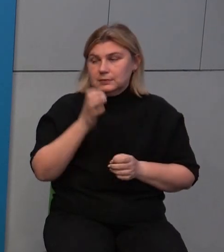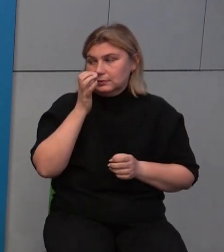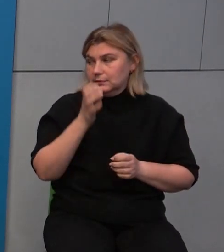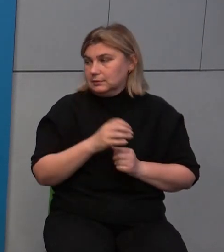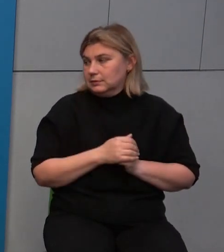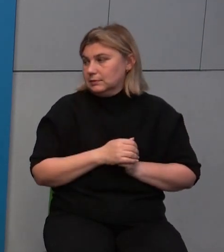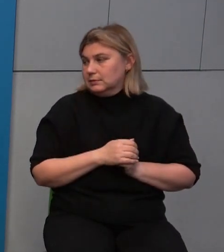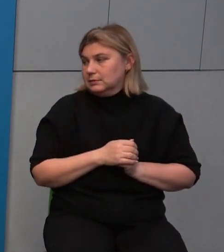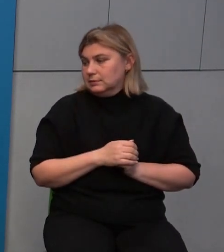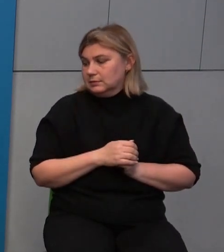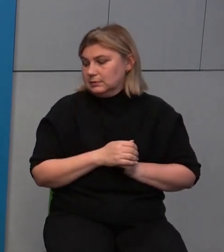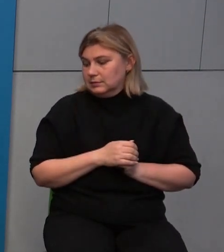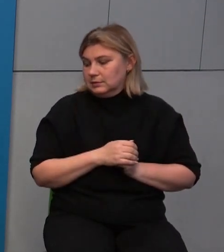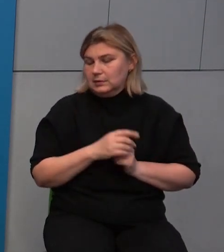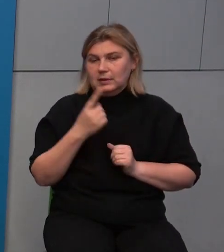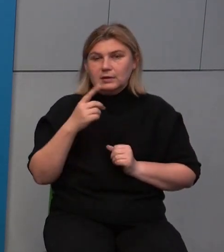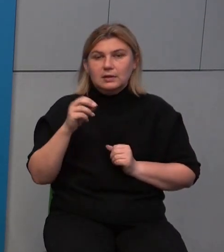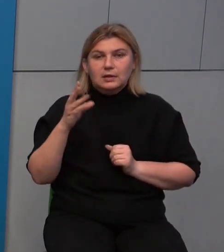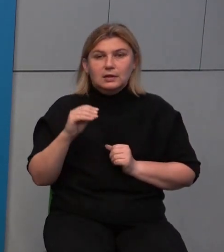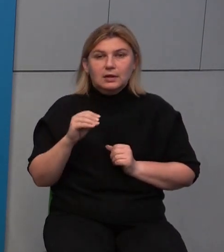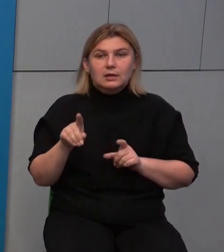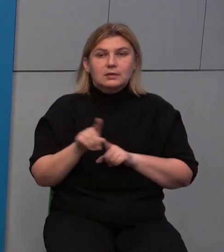Ja tego Dicka też nie bez powodu tutaj przywołałem, z tego względu,